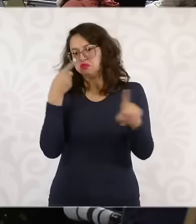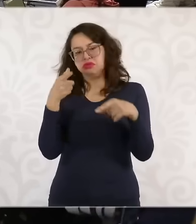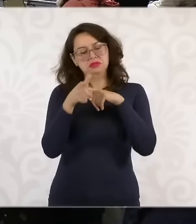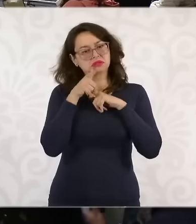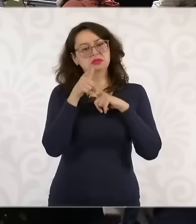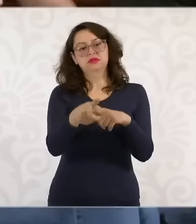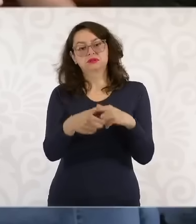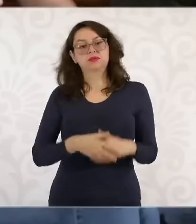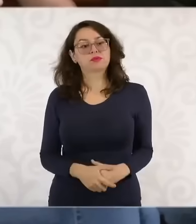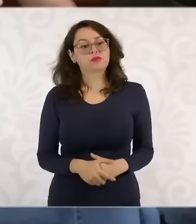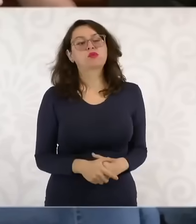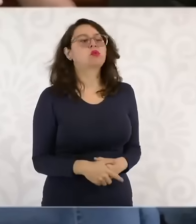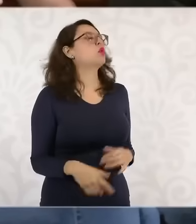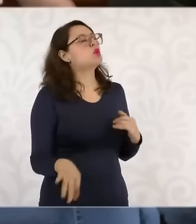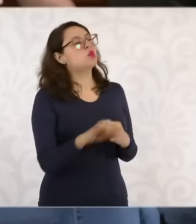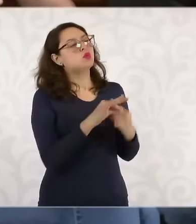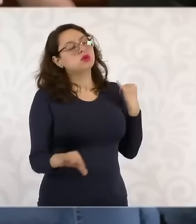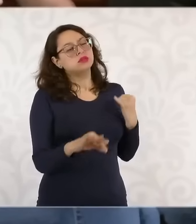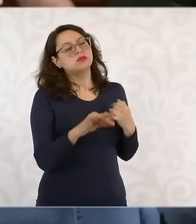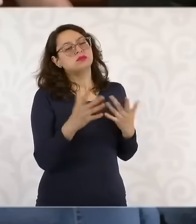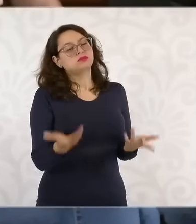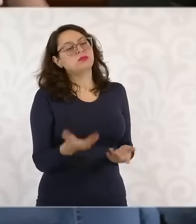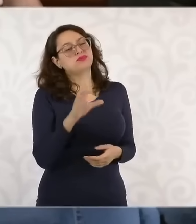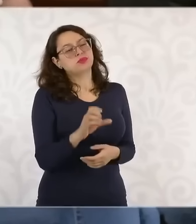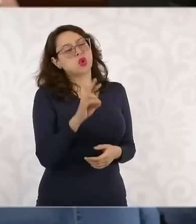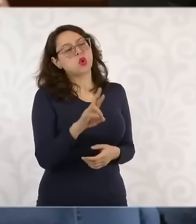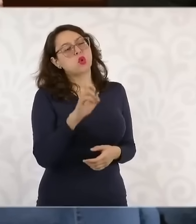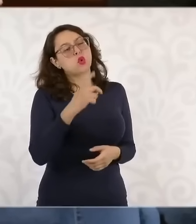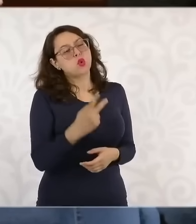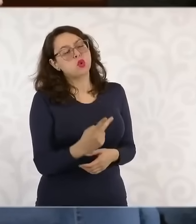también preguntarle sobre la implementación de la de la CUR Biométrica, ¿cuántos si hay un dato